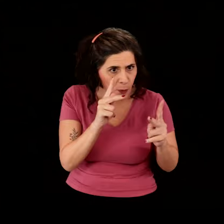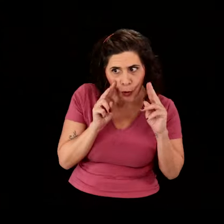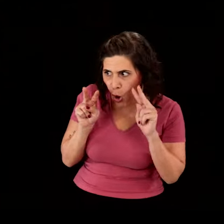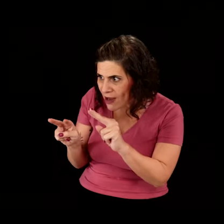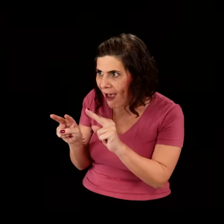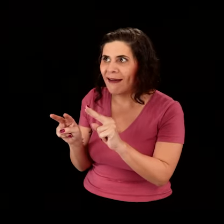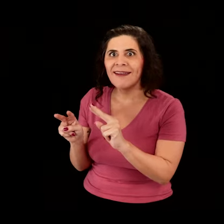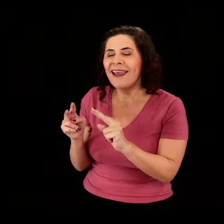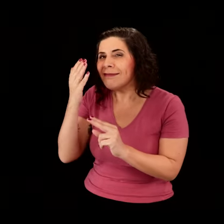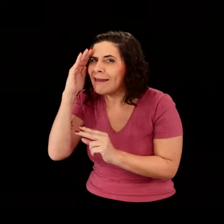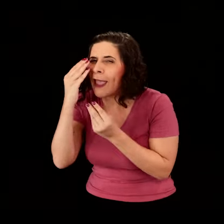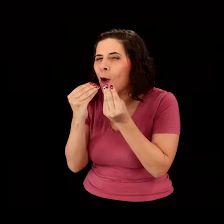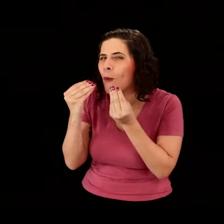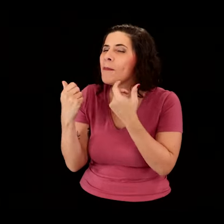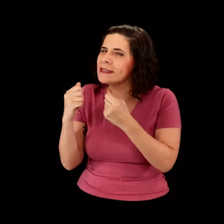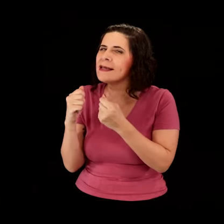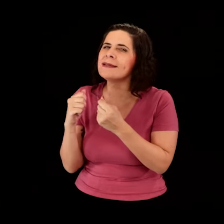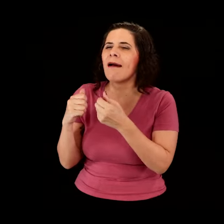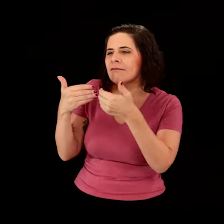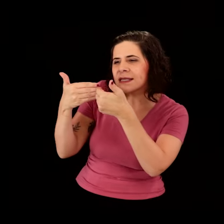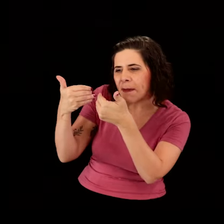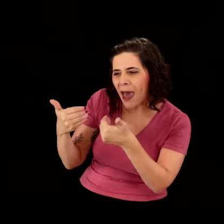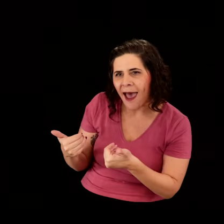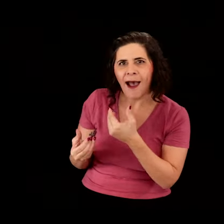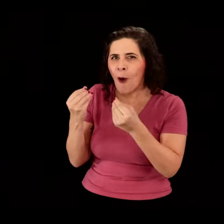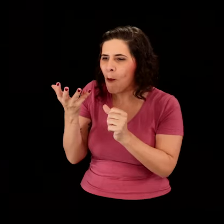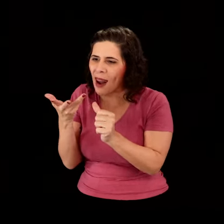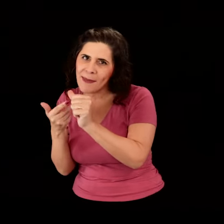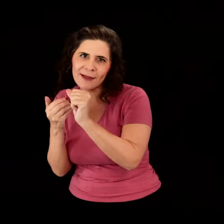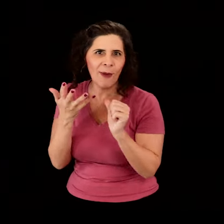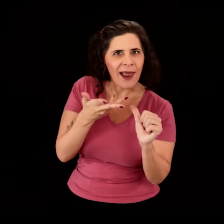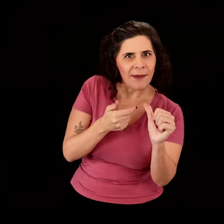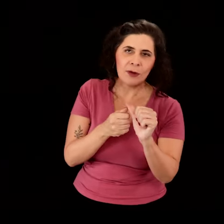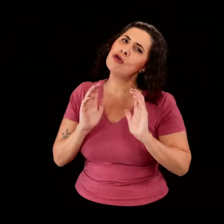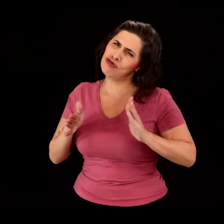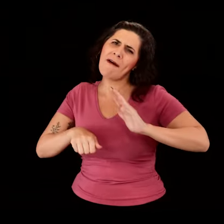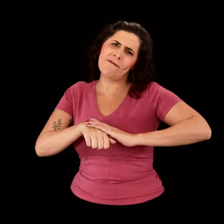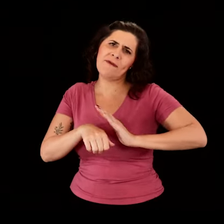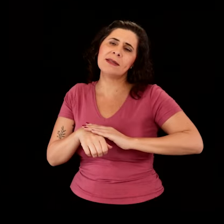é um pouco decupar e destrinchar esses elementos. Também porque isso já foi muito feito.